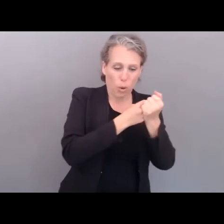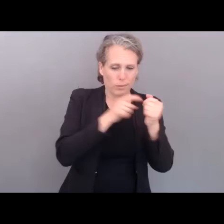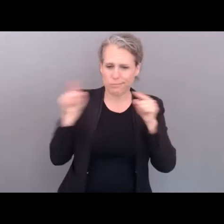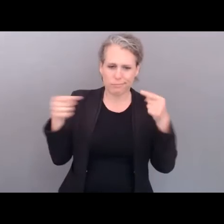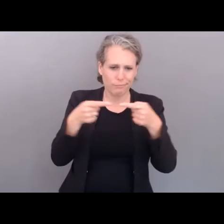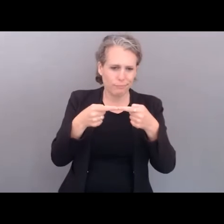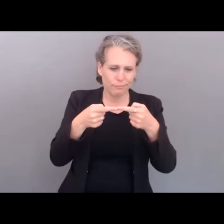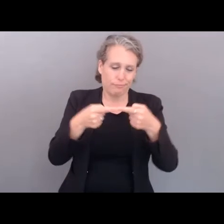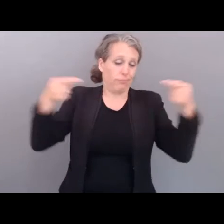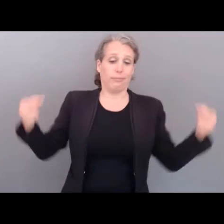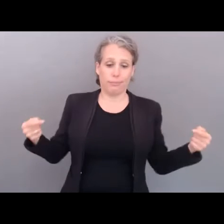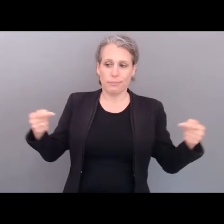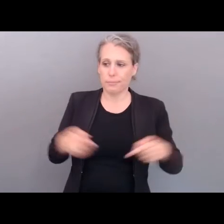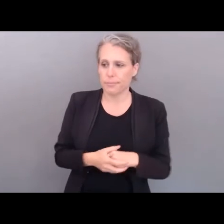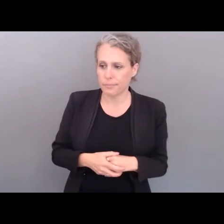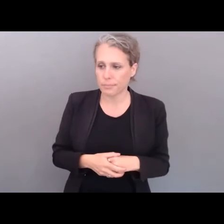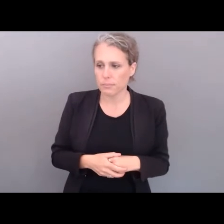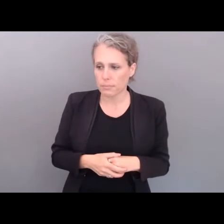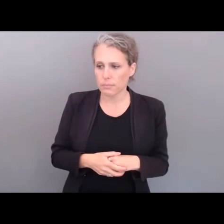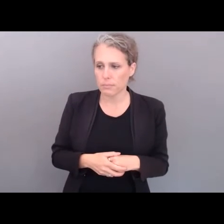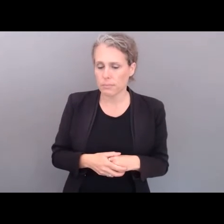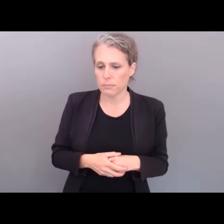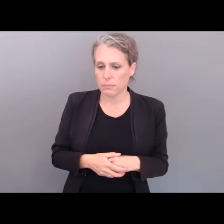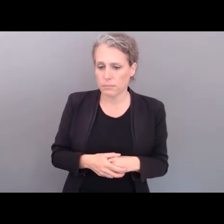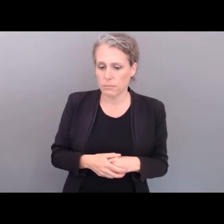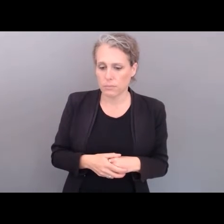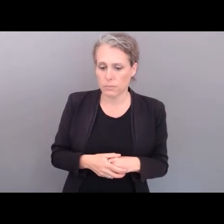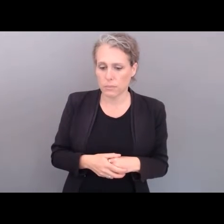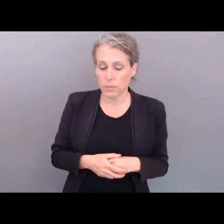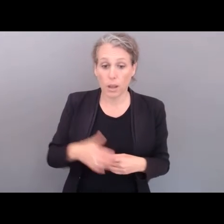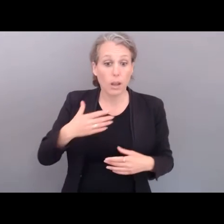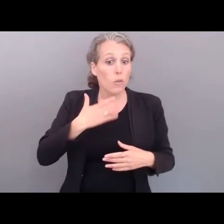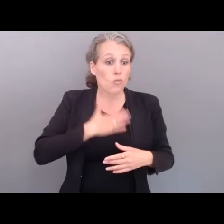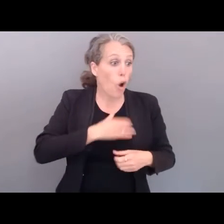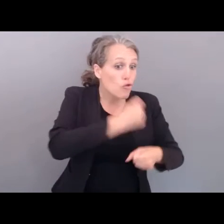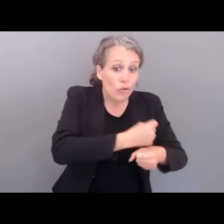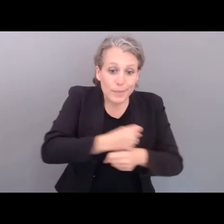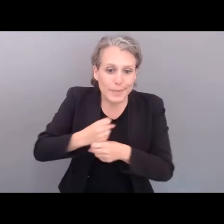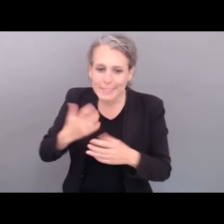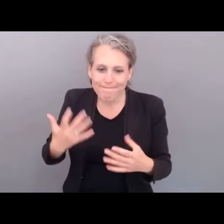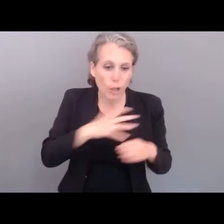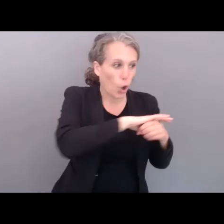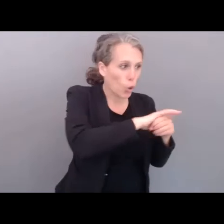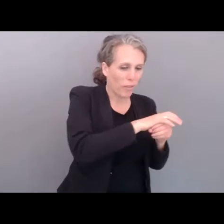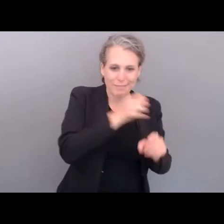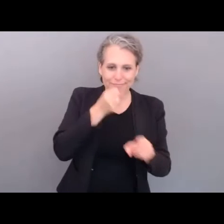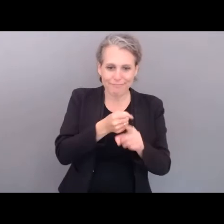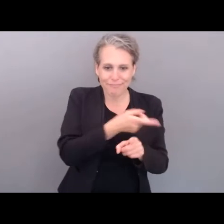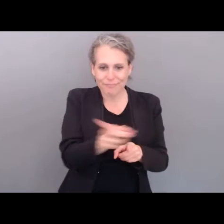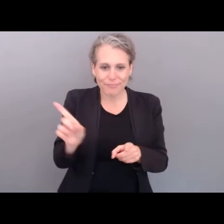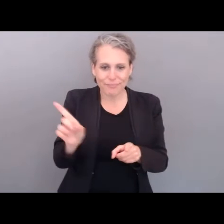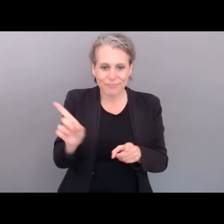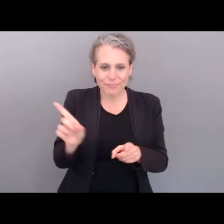apoyo de emergencia . El empleo y los medios de vida se han visto obstaculizados debido al impacto de COVID-19, una gran cantidad de